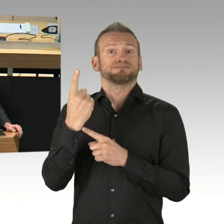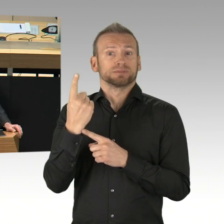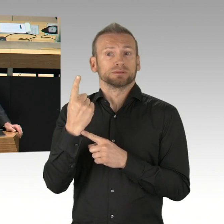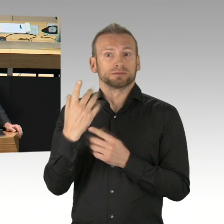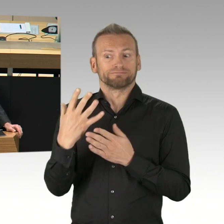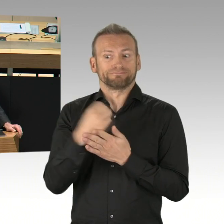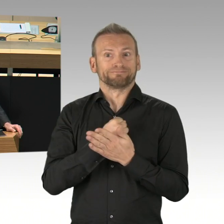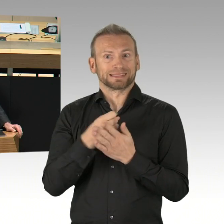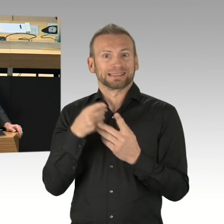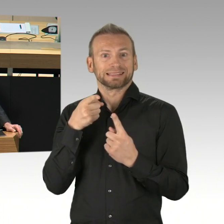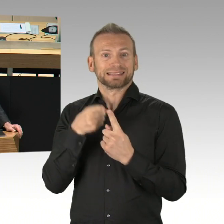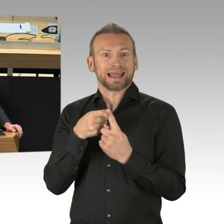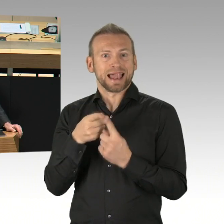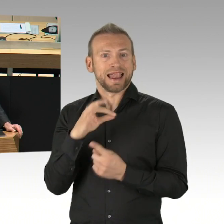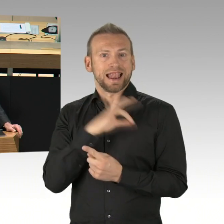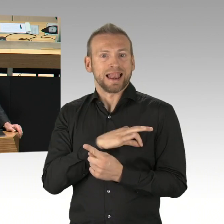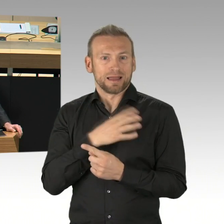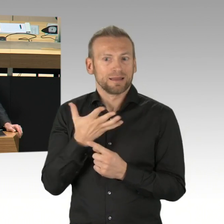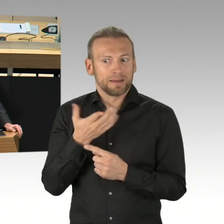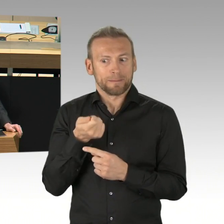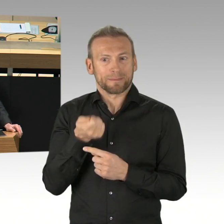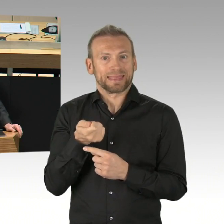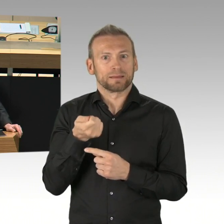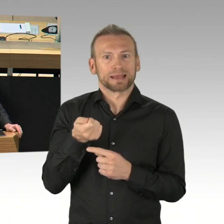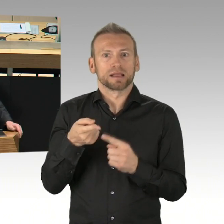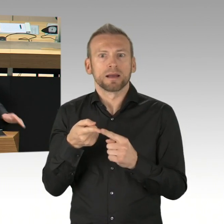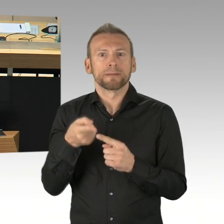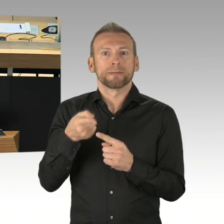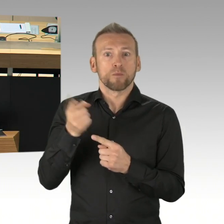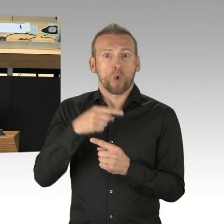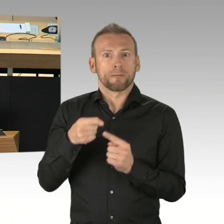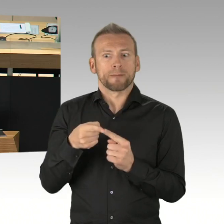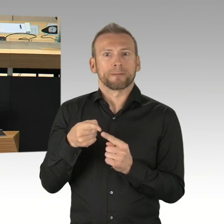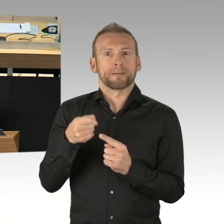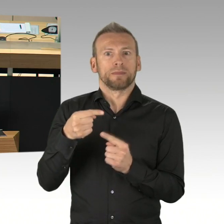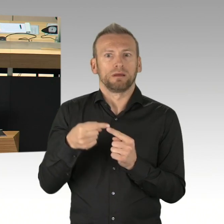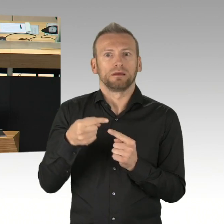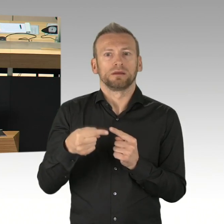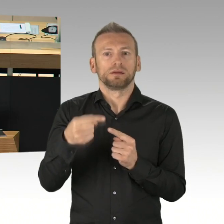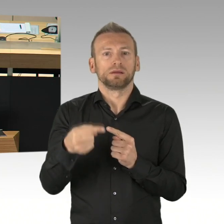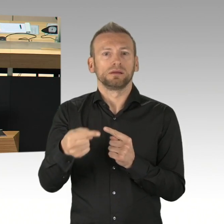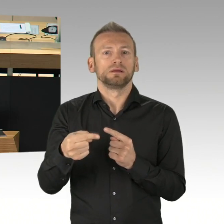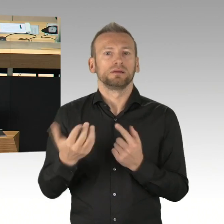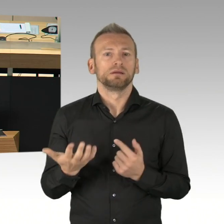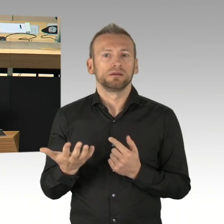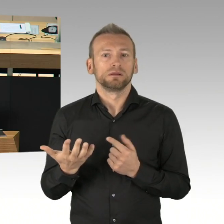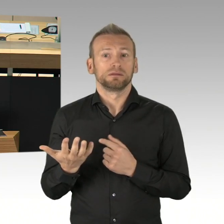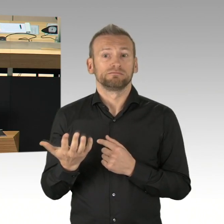an Immobilienverkäufen in dieser Stadt. Und 16 Milliarden Investitionen in Neubau. Wir wollen dieses Verhältnis ändern.